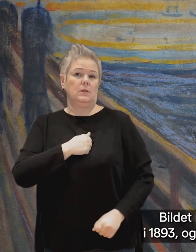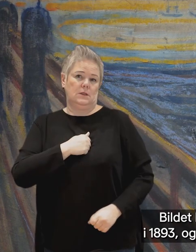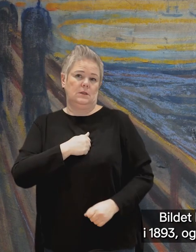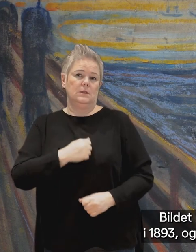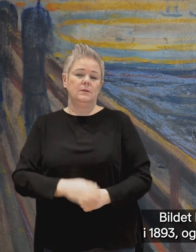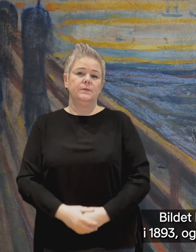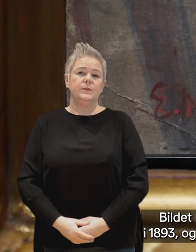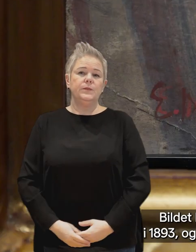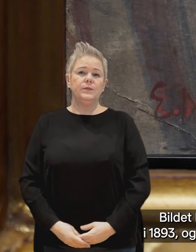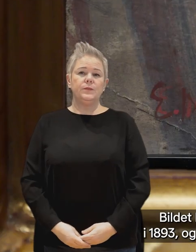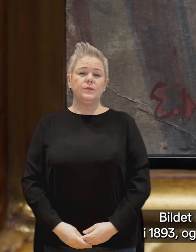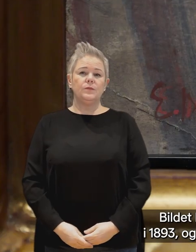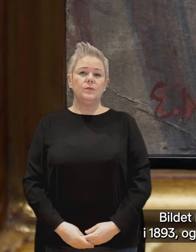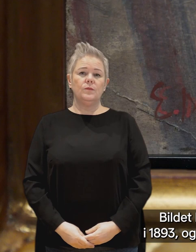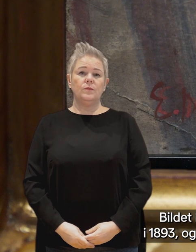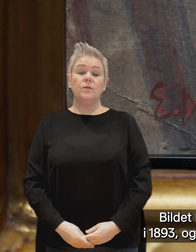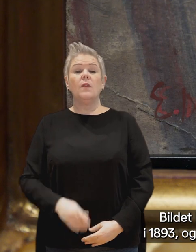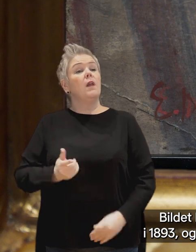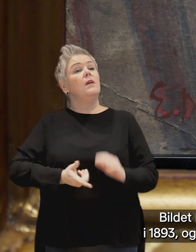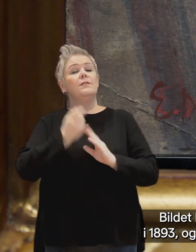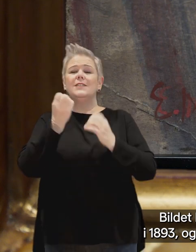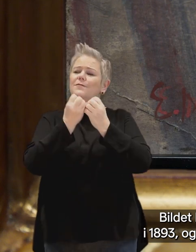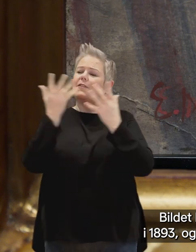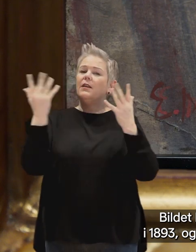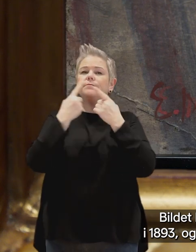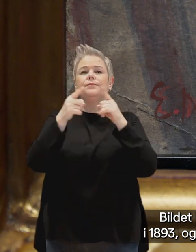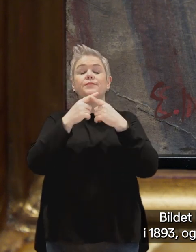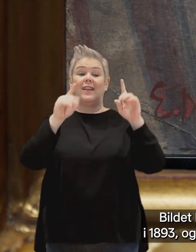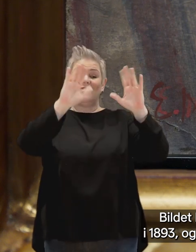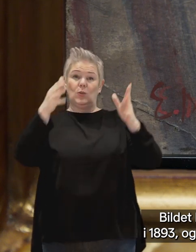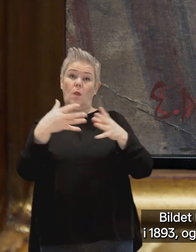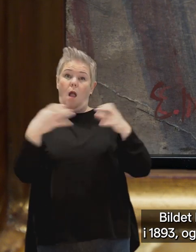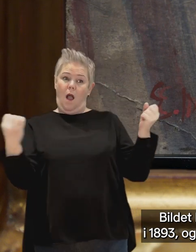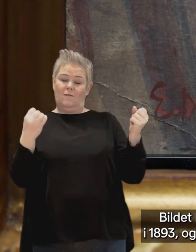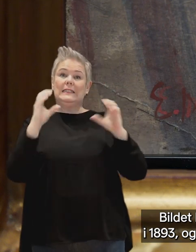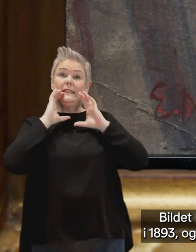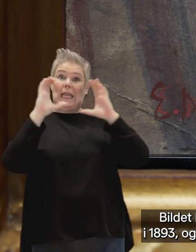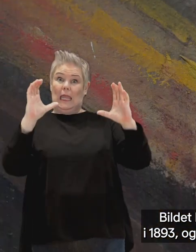Bildet her i Nasjonalmuseet er malt i 1893, og blir regnet som det aller første.